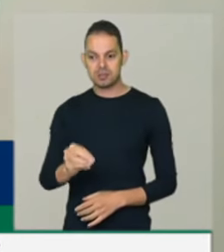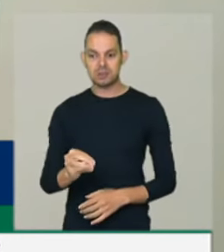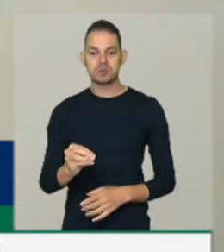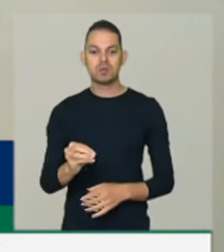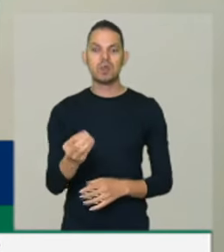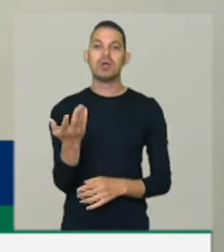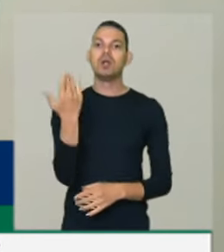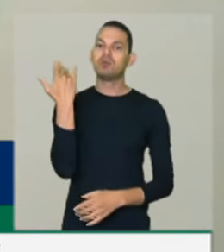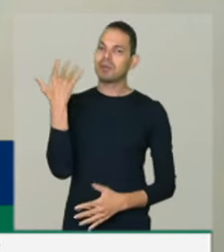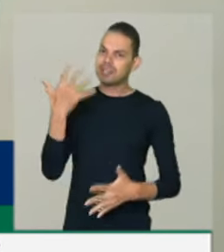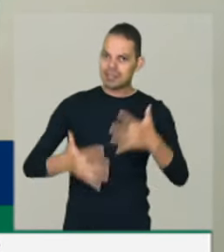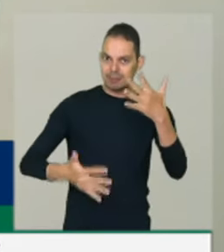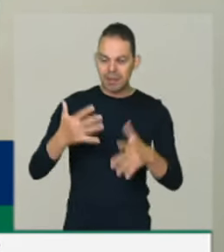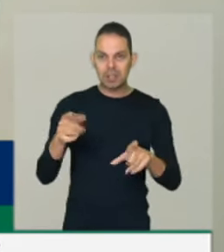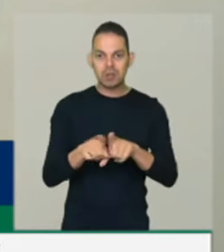COMÉRCIO INTERNACIONAL. SÓ TROMBADA, POLÊMICA NA